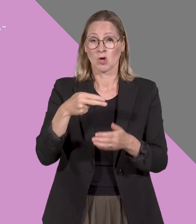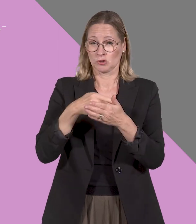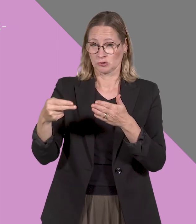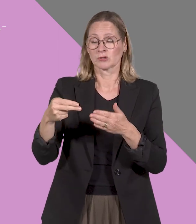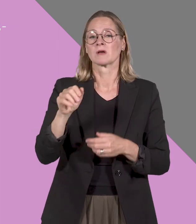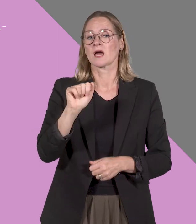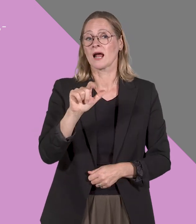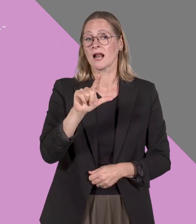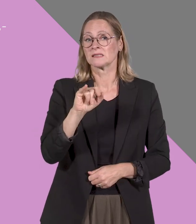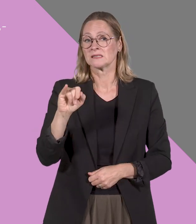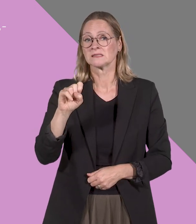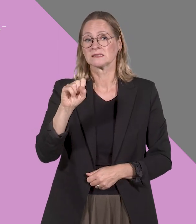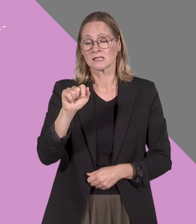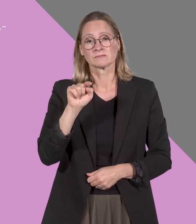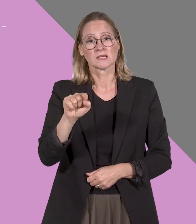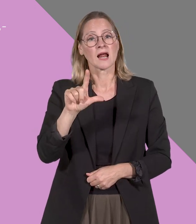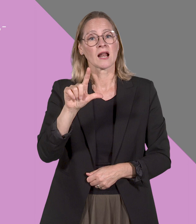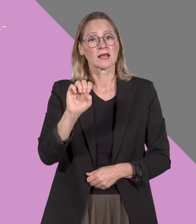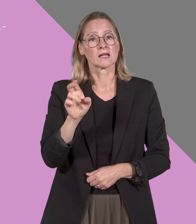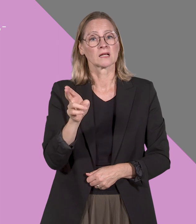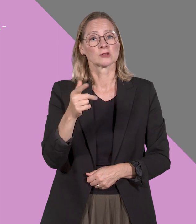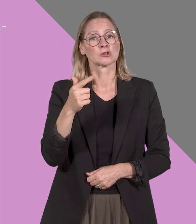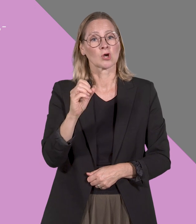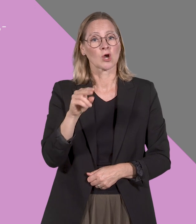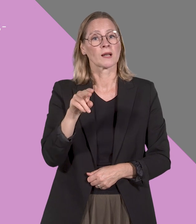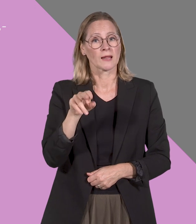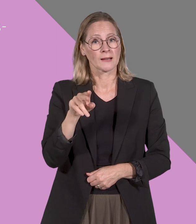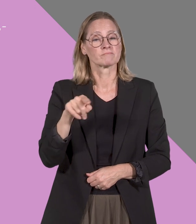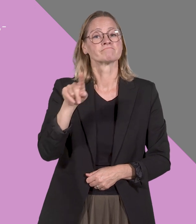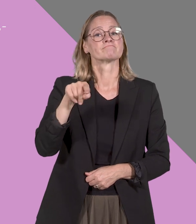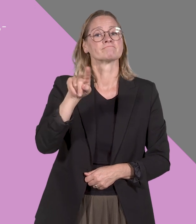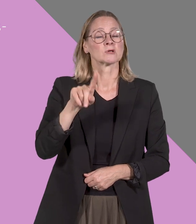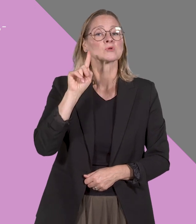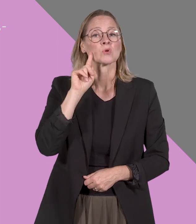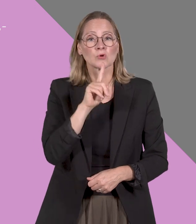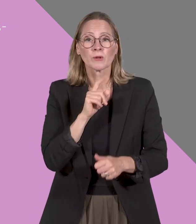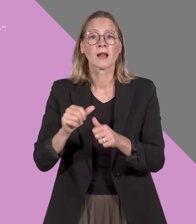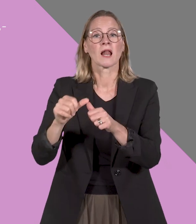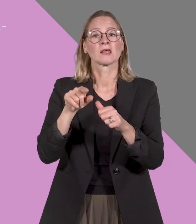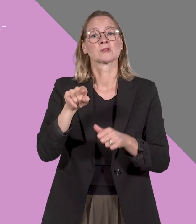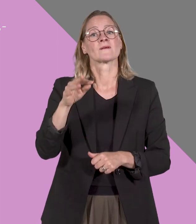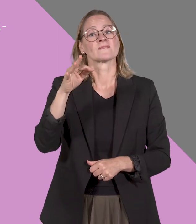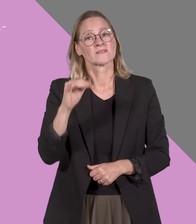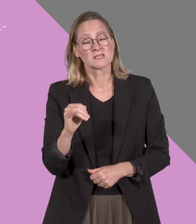osoitteeseen aliisa.lehtonen@kuurojenliitto.fi -